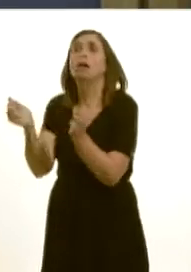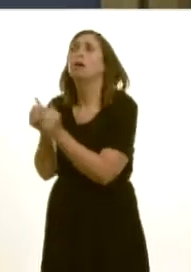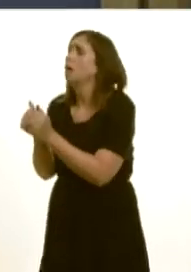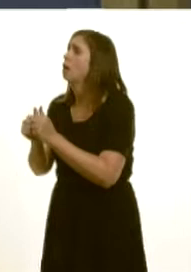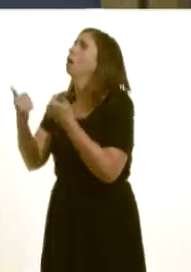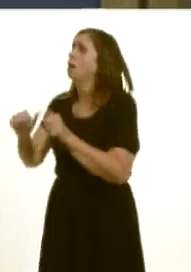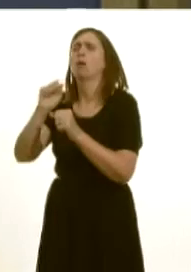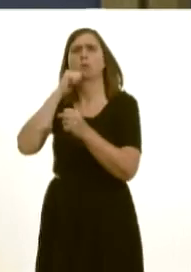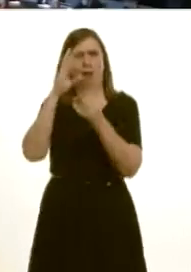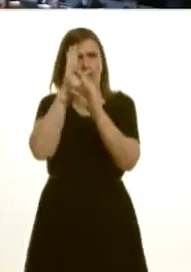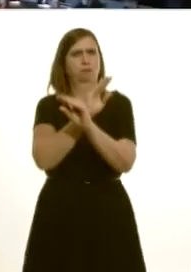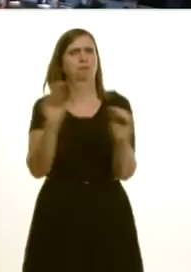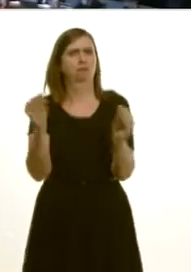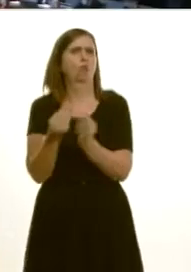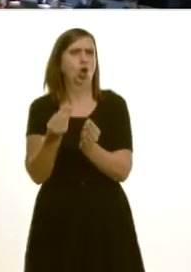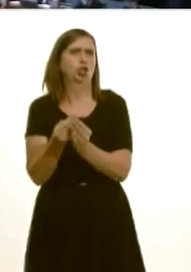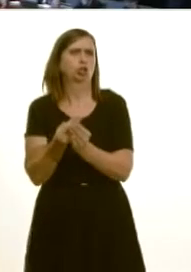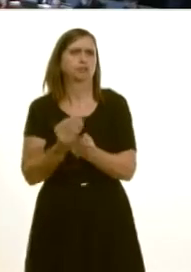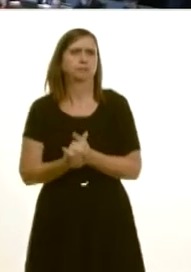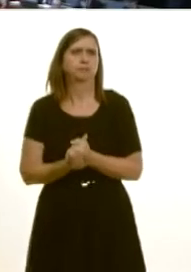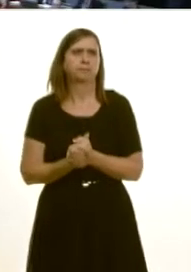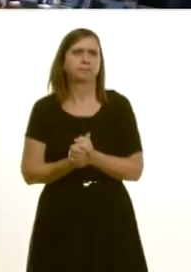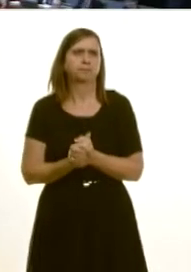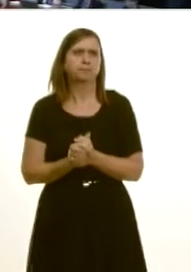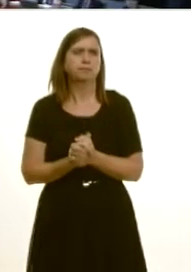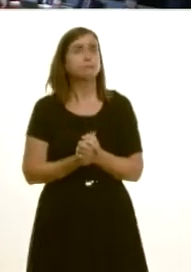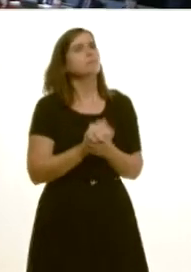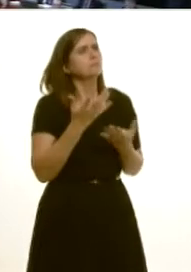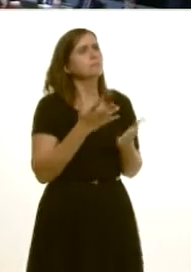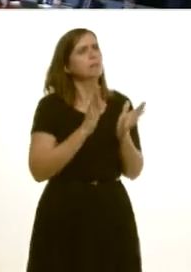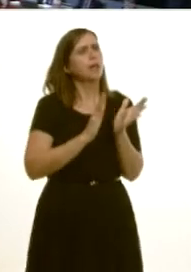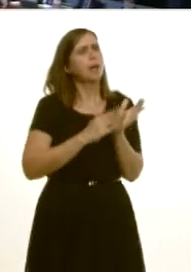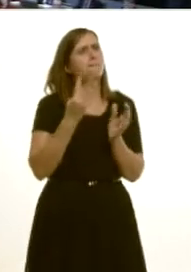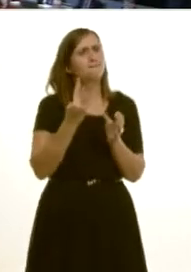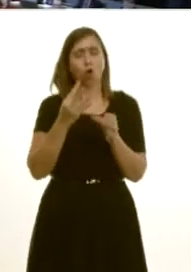John Griffiths: First Minister, in terms of the M4 around Newport, would you agree that